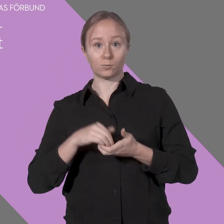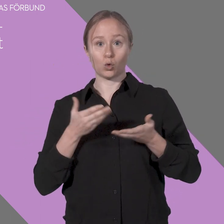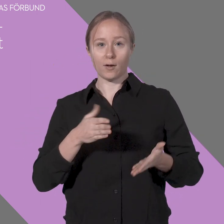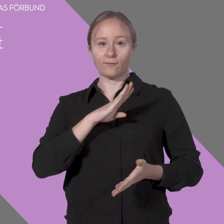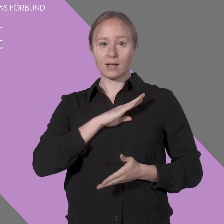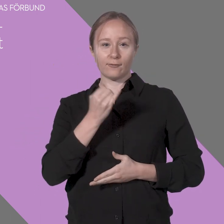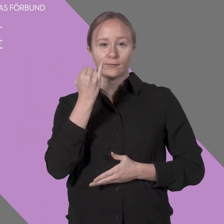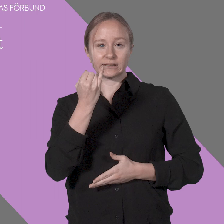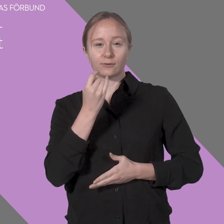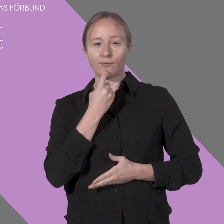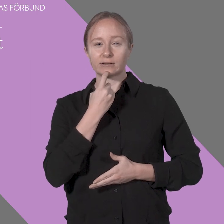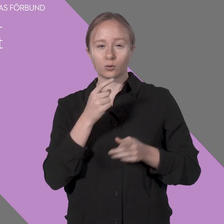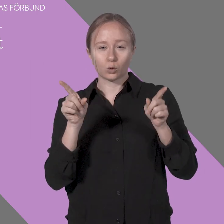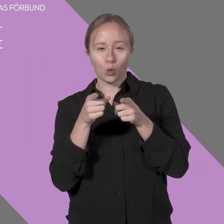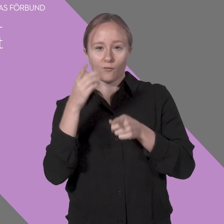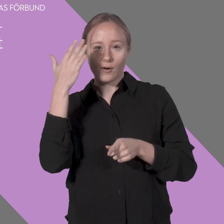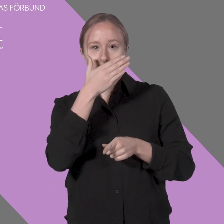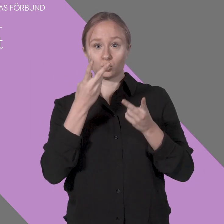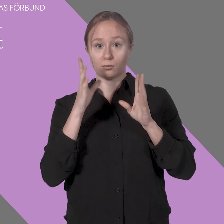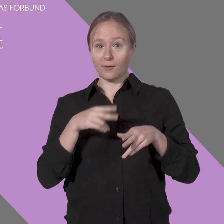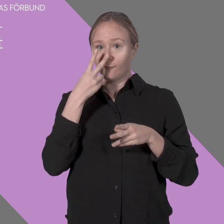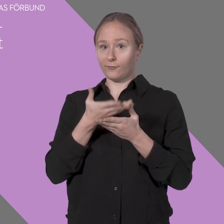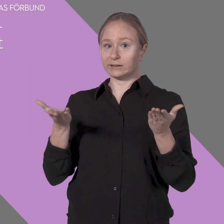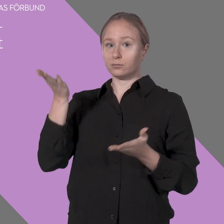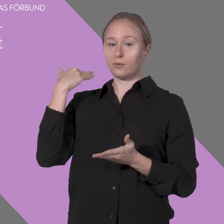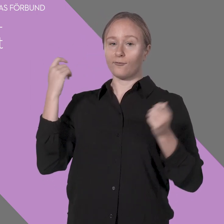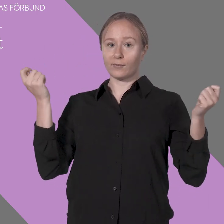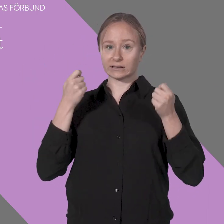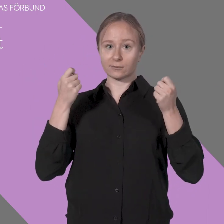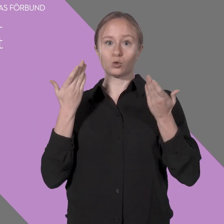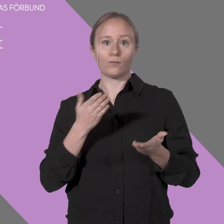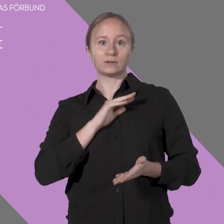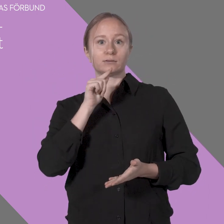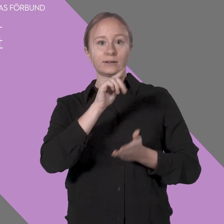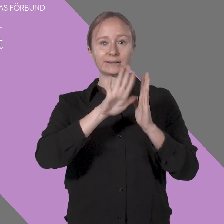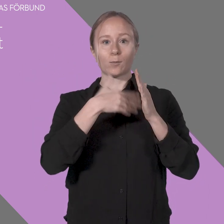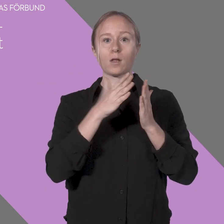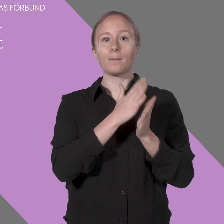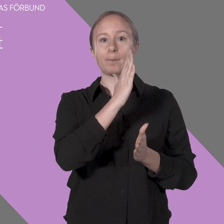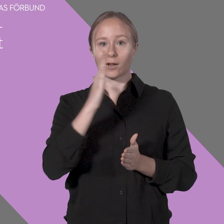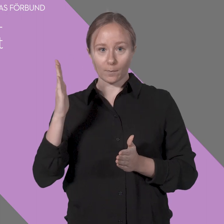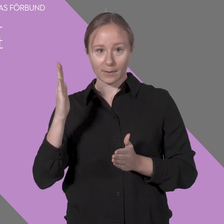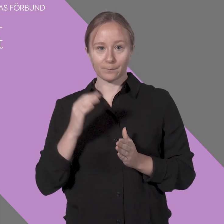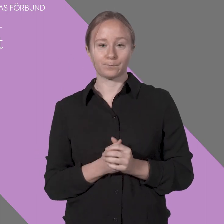och nu finns sex finländska kortfilmer som visades på festivalen - att se i Teckenspråkiga biblioteket.